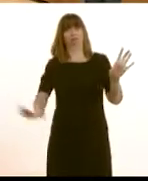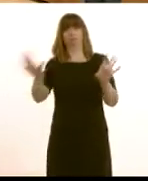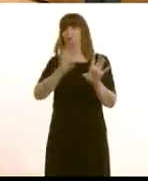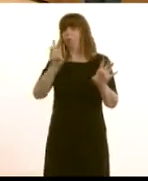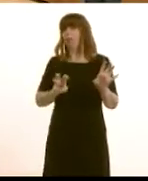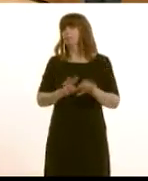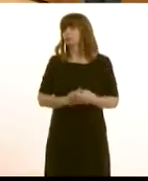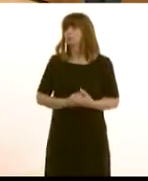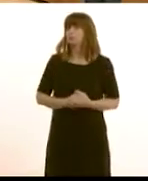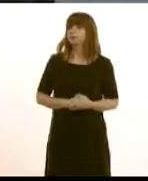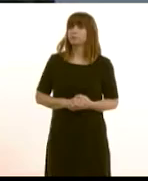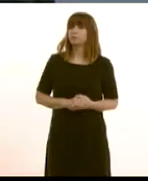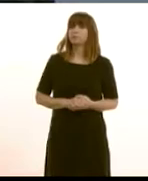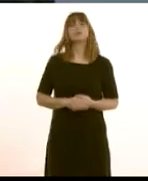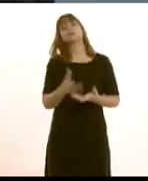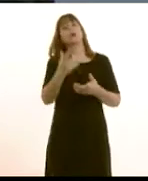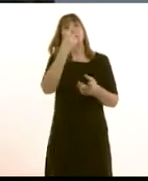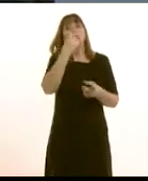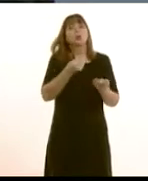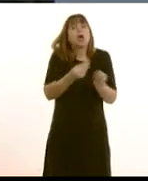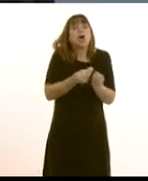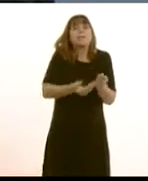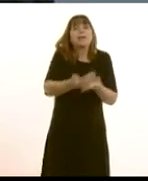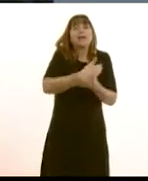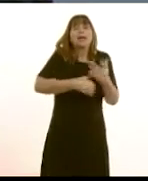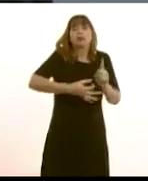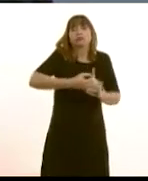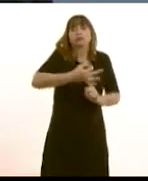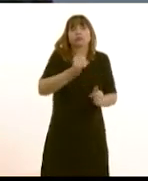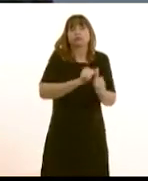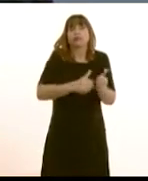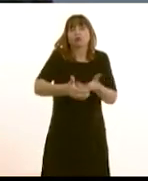economi sir Benfro yw sicrhau bod y diwydiant amaethyddol yn cael y cymorth y maeín ei